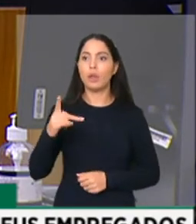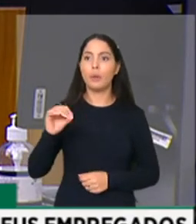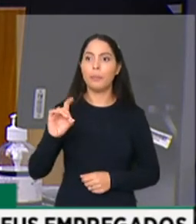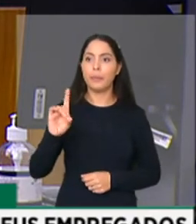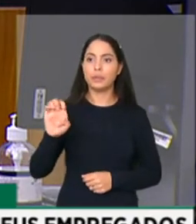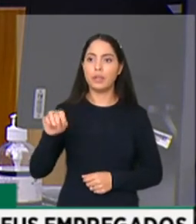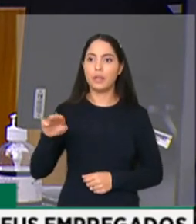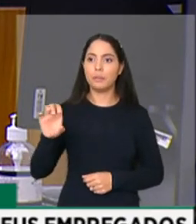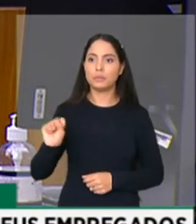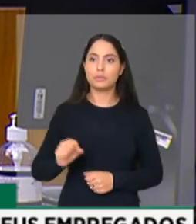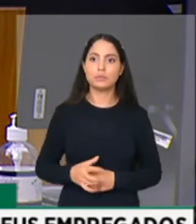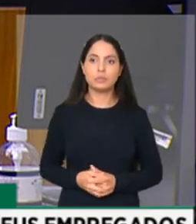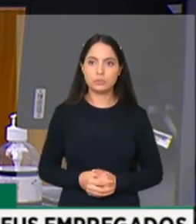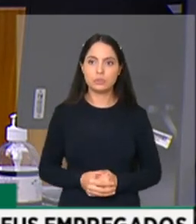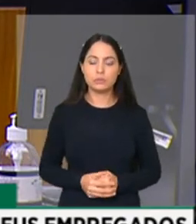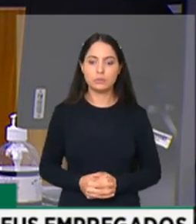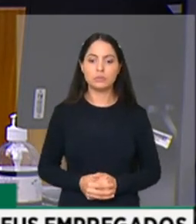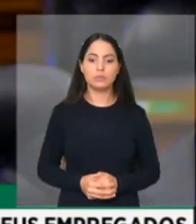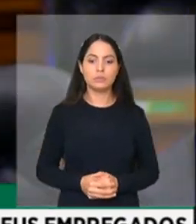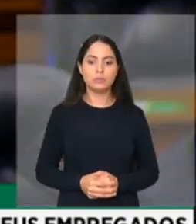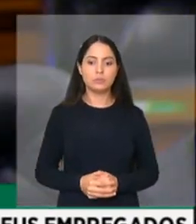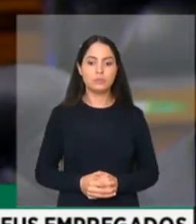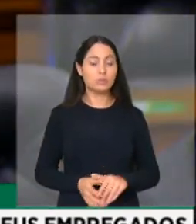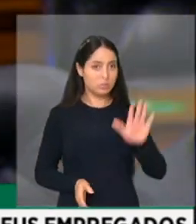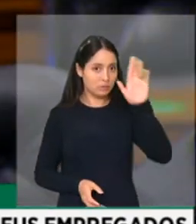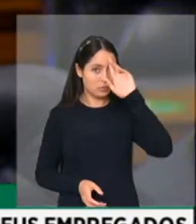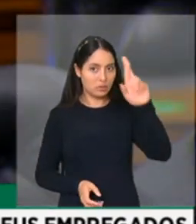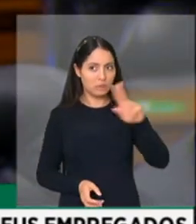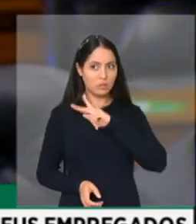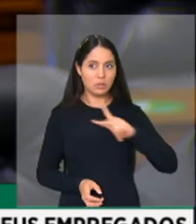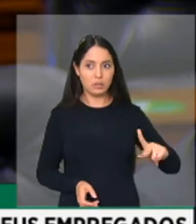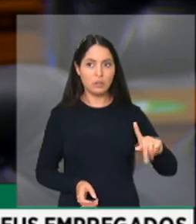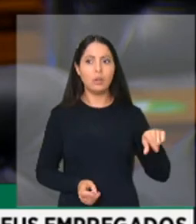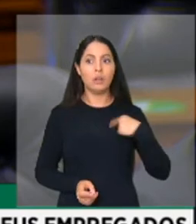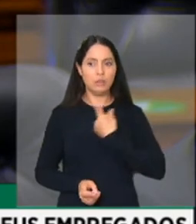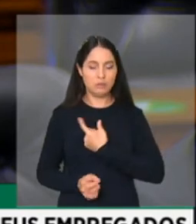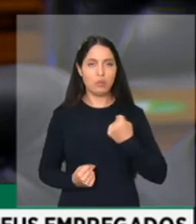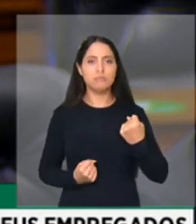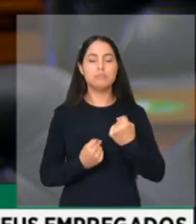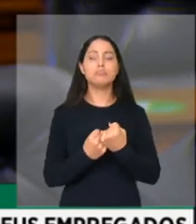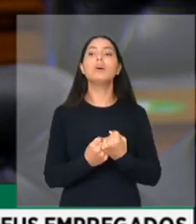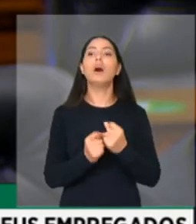ORIENTA O PTB? O PODEMOS. -- [DEPUTADO]: PRESIDENTE PODEMOS ENTENDE QUE CHEGOU A HORA DE TODO MUNDO DAR A SUA CONTRIBUIÇÃO E O SISTEMA S TEM QUE E INSERIR